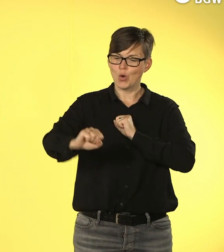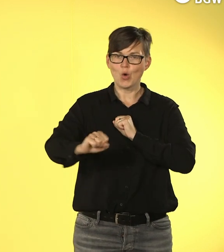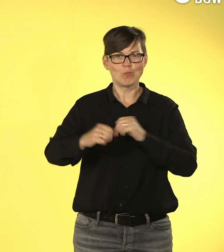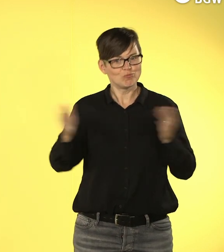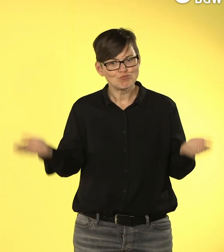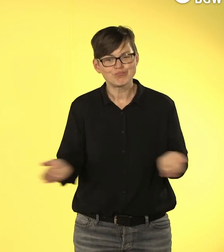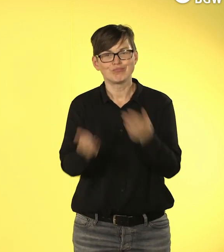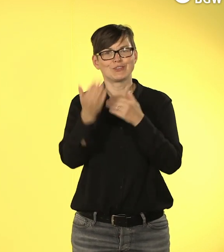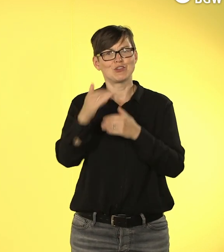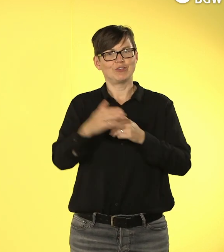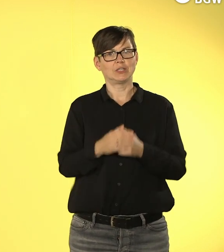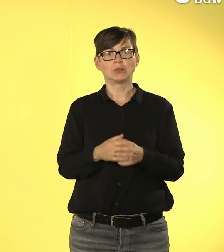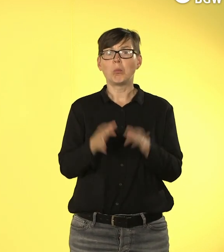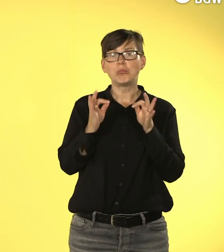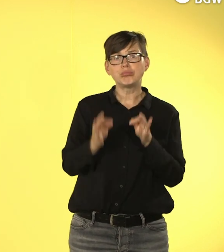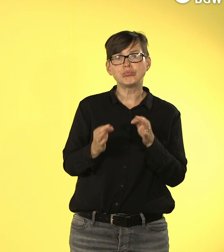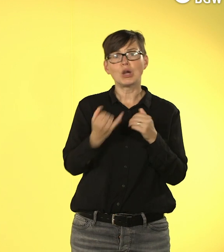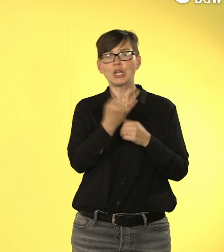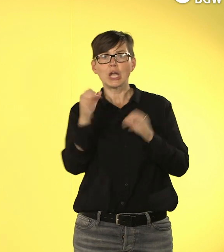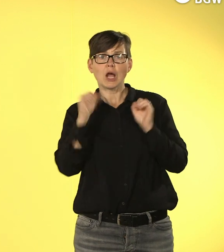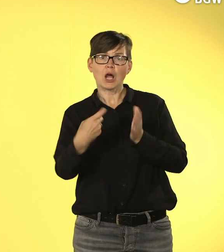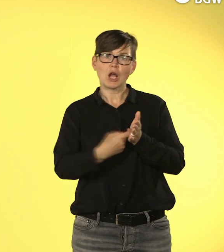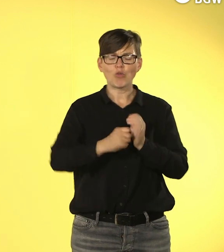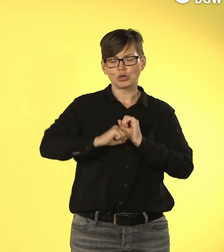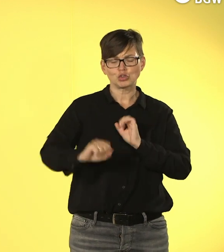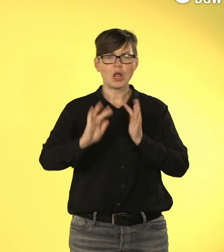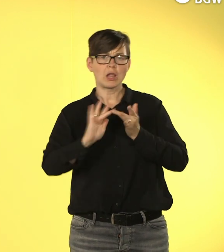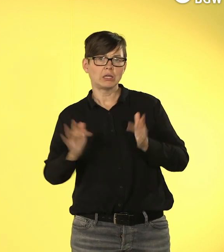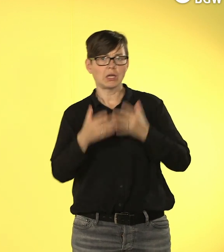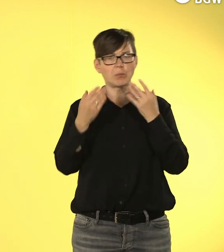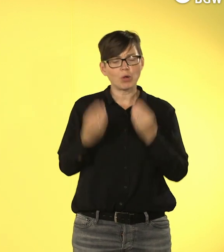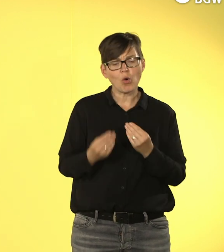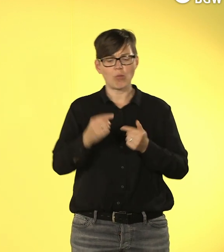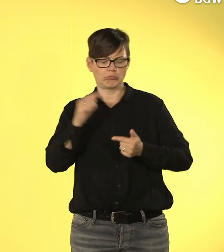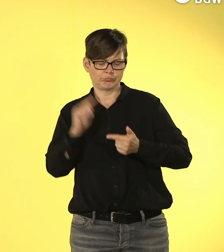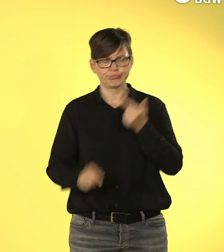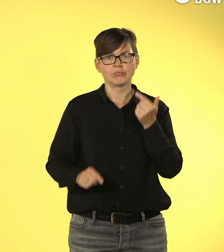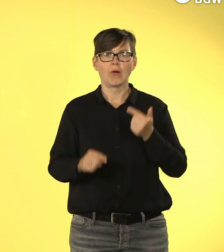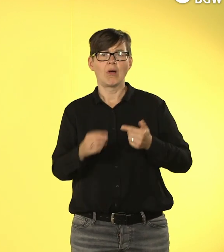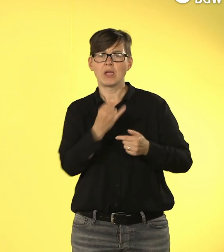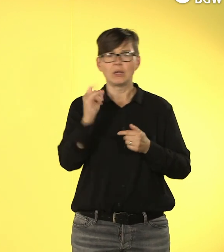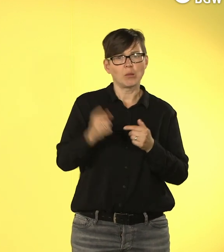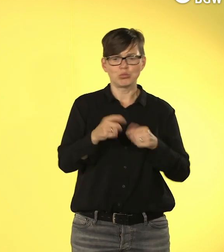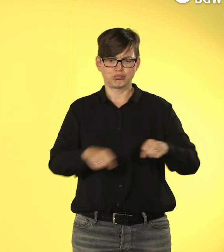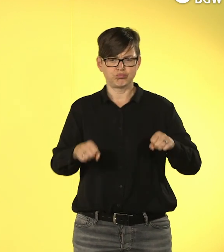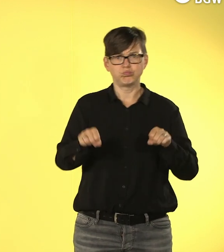Jeder hat plötzlich Recht auf schnelles Internet. Jeder muss sich online weiterbilden.